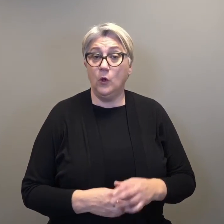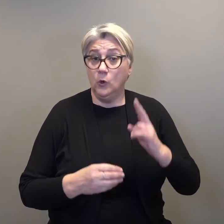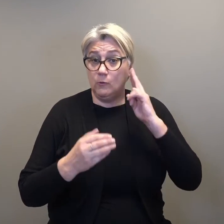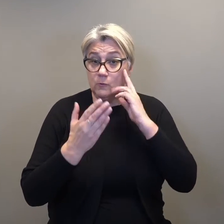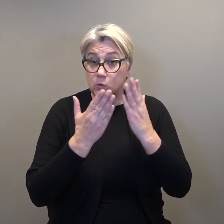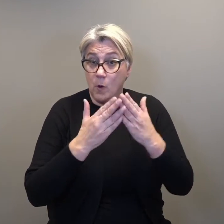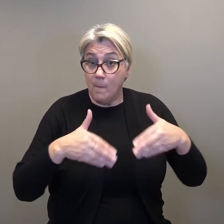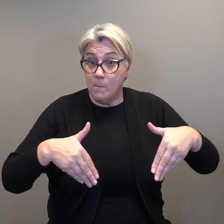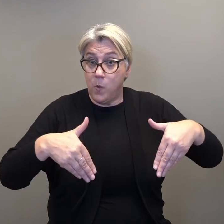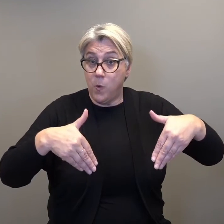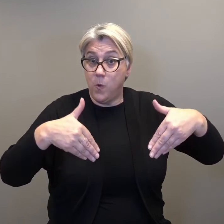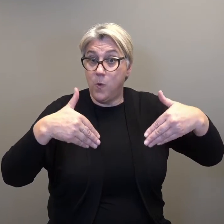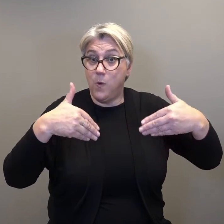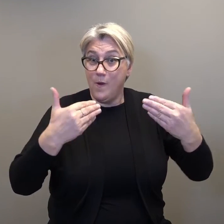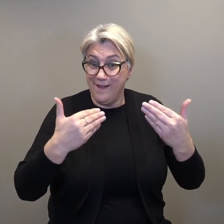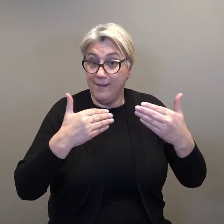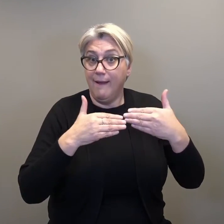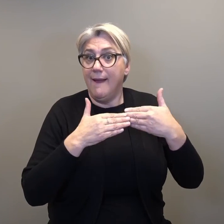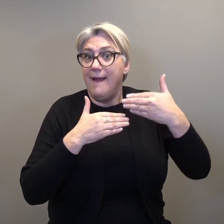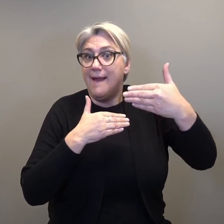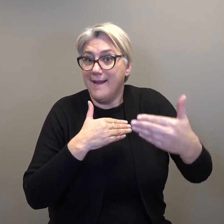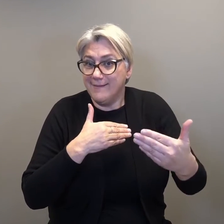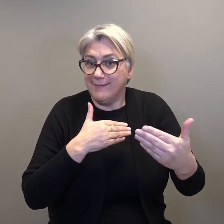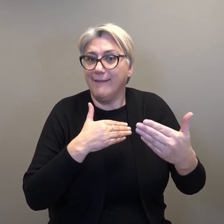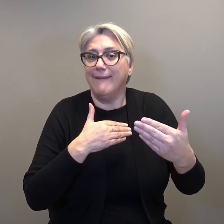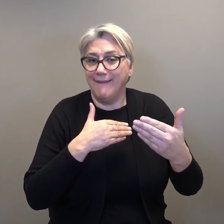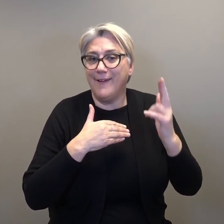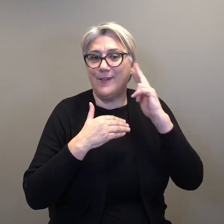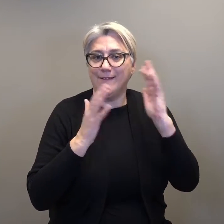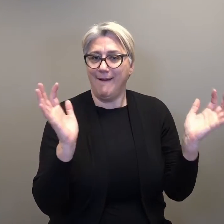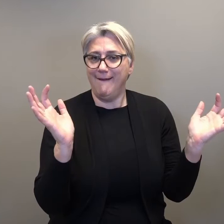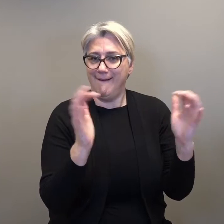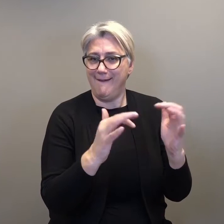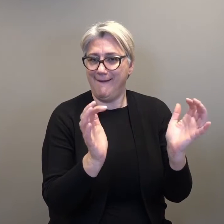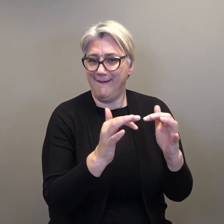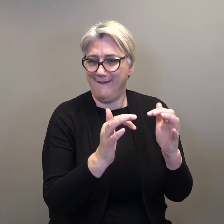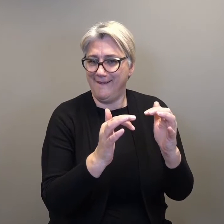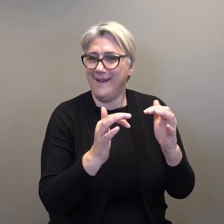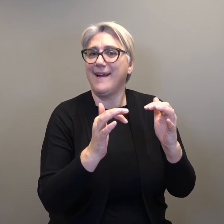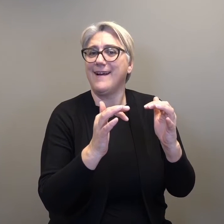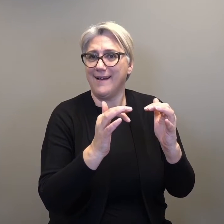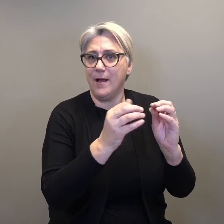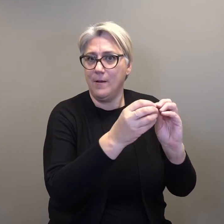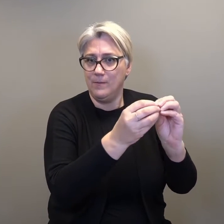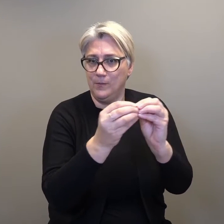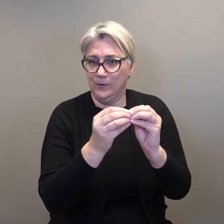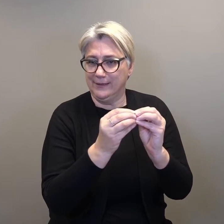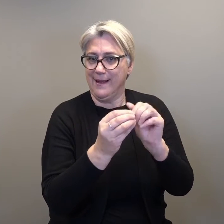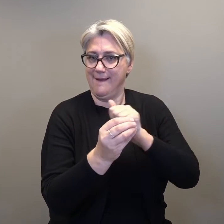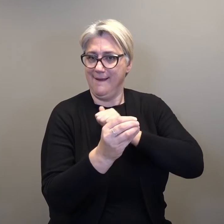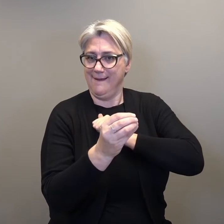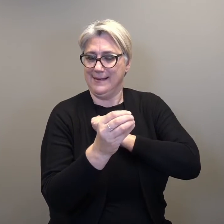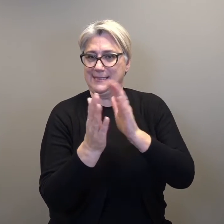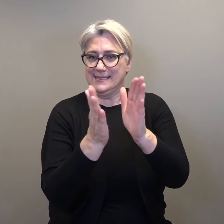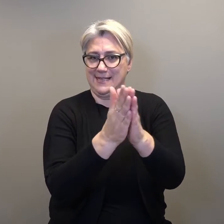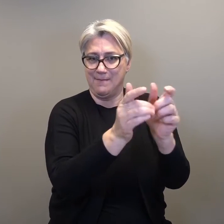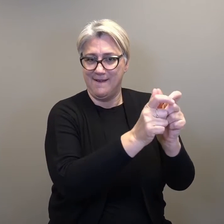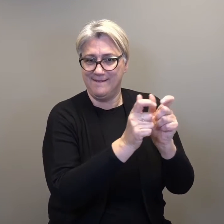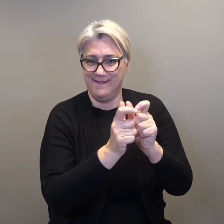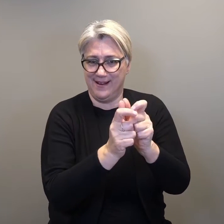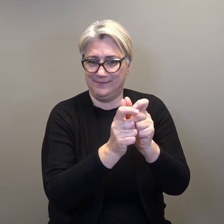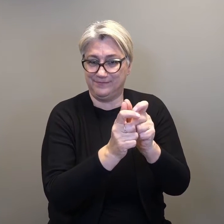Fyrir utan skóla héldu döff sig saman og mynduðu sín eigin samfélög.